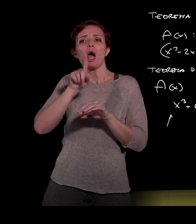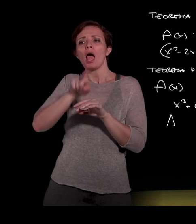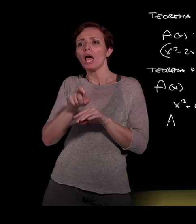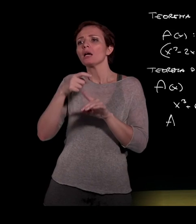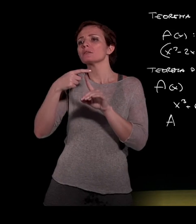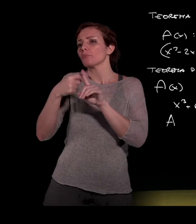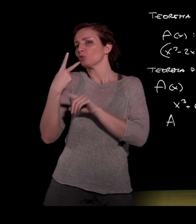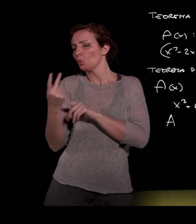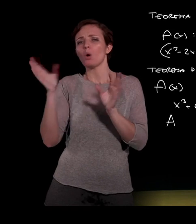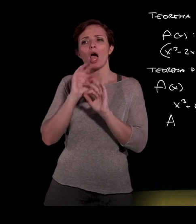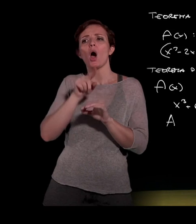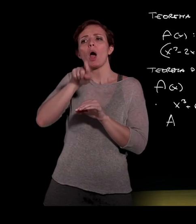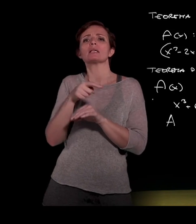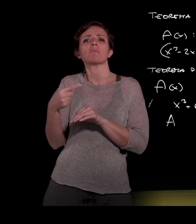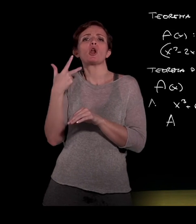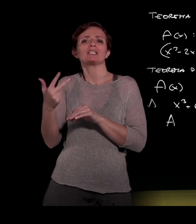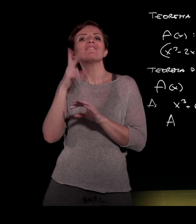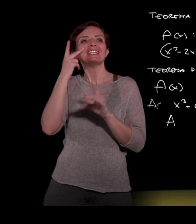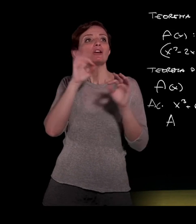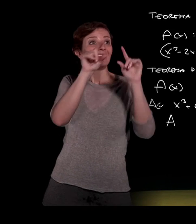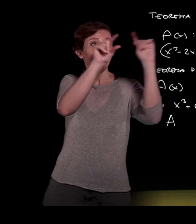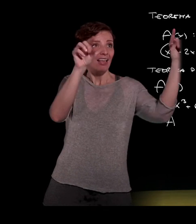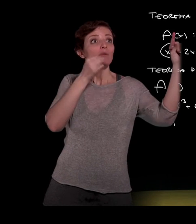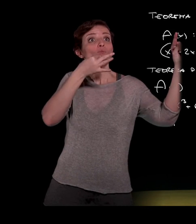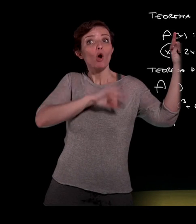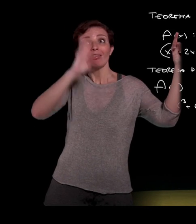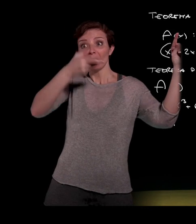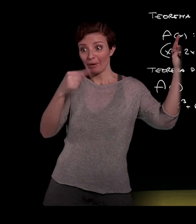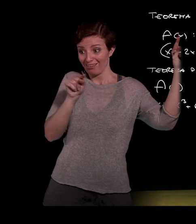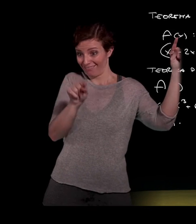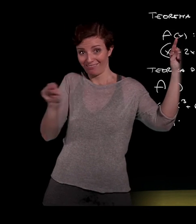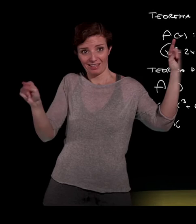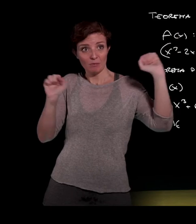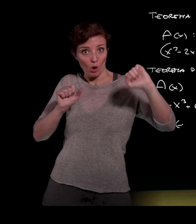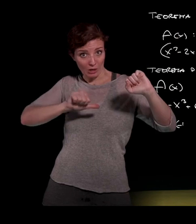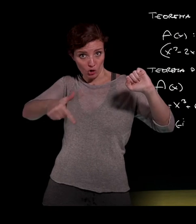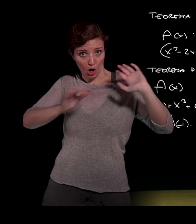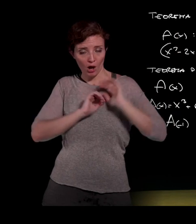Andremo a calcolare il valore che assume il nostro polinomio A di x in corrispondenza di -1.